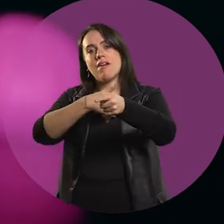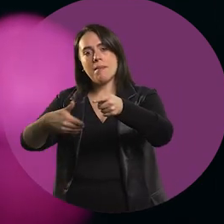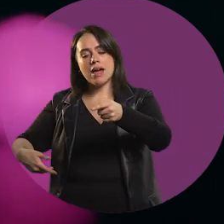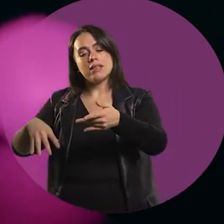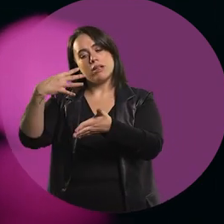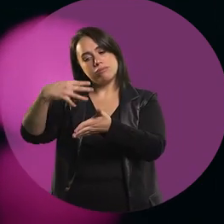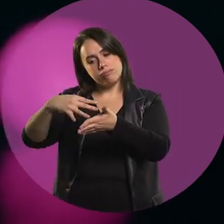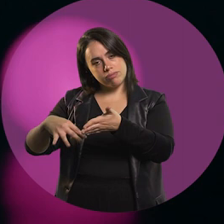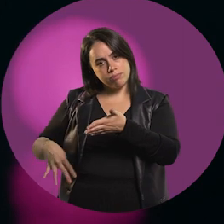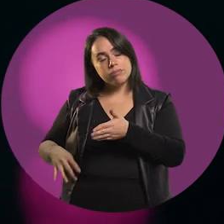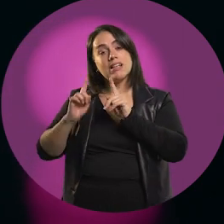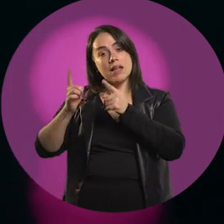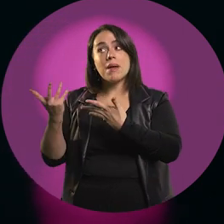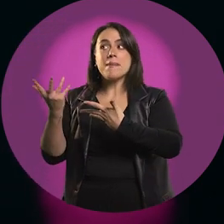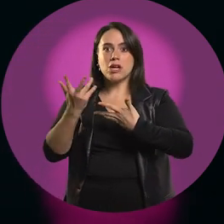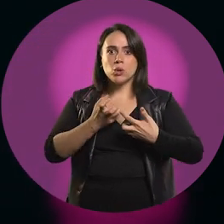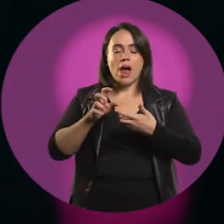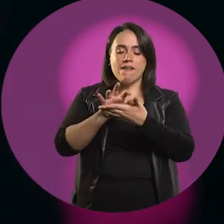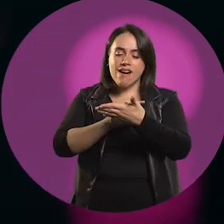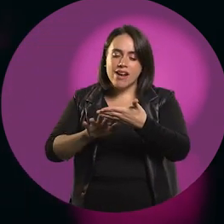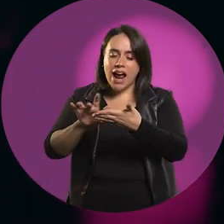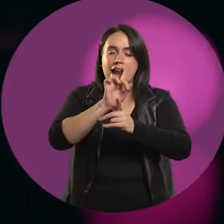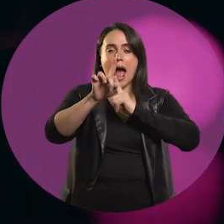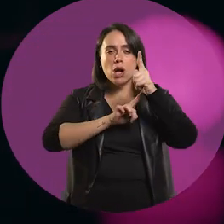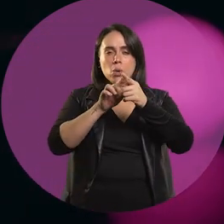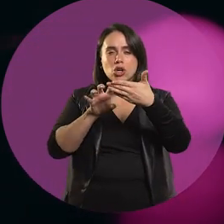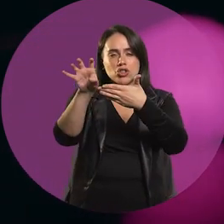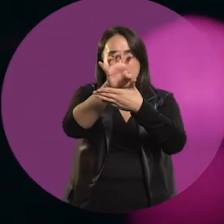ayudaba con el braille también, con los símbolos que yo no recordaba.